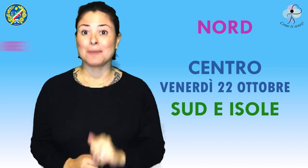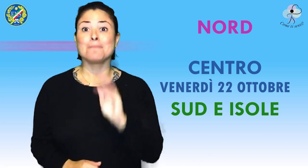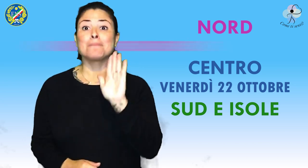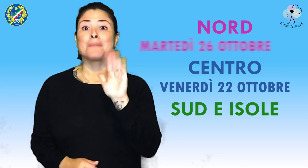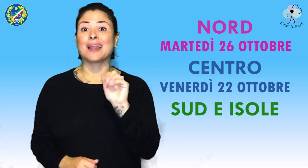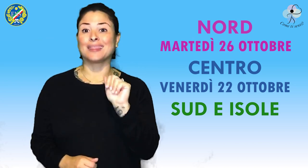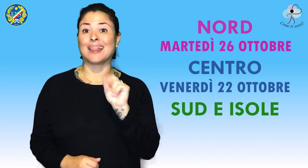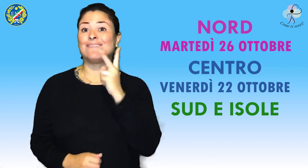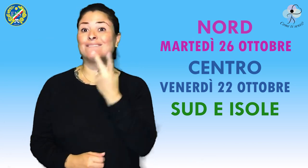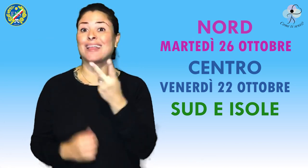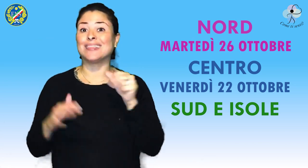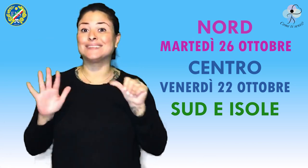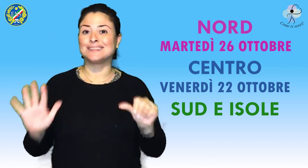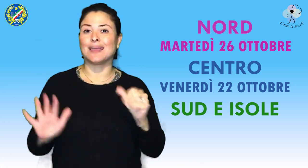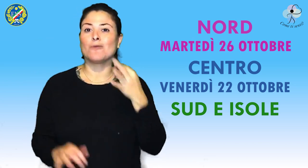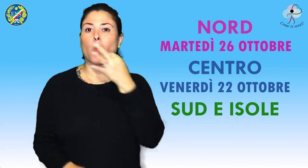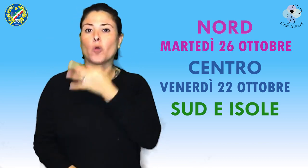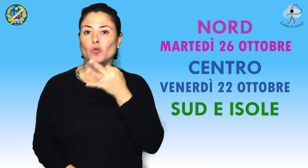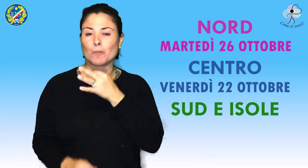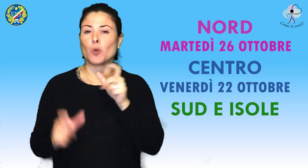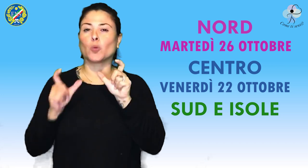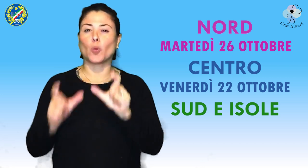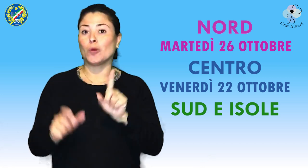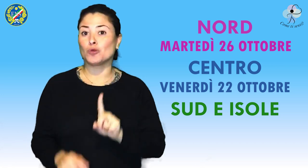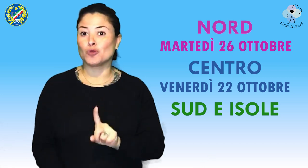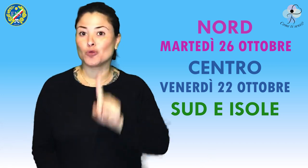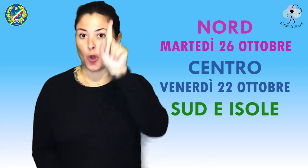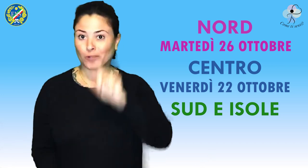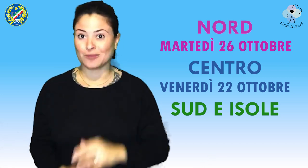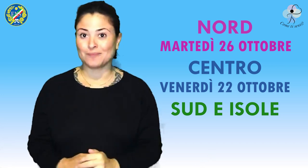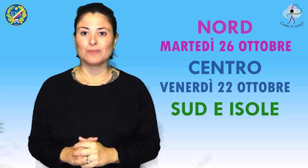Martedì 26 ottobre per il nord.